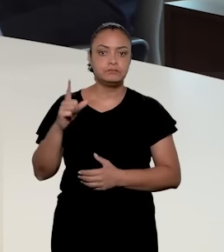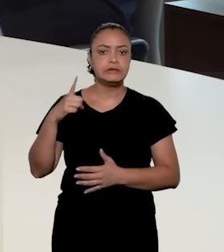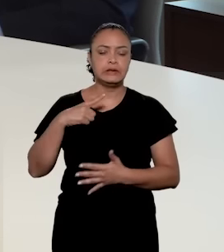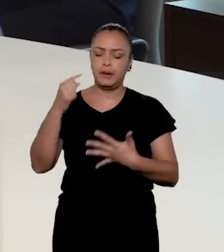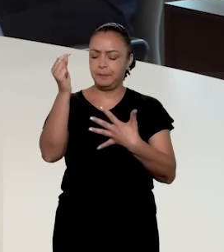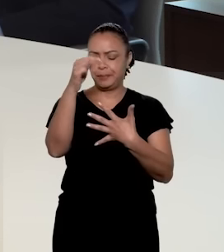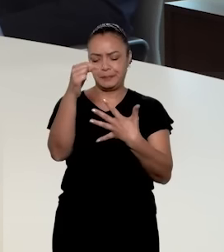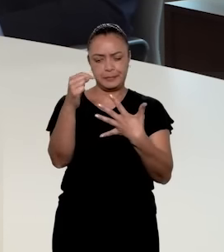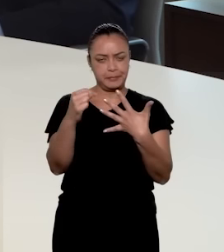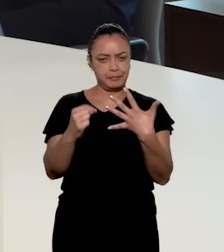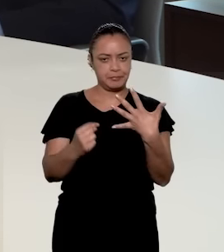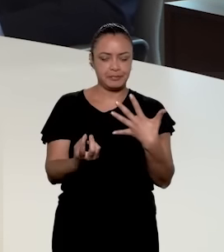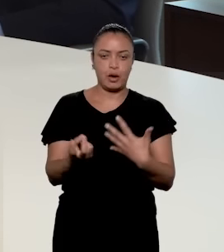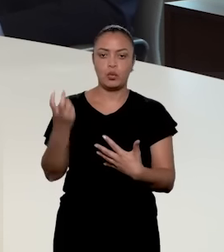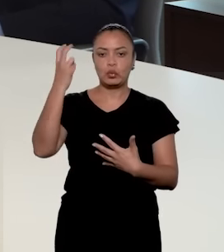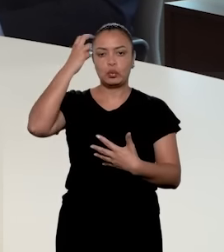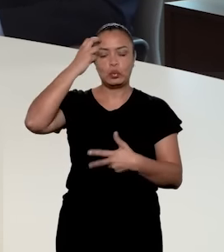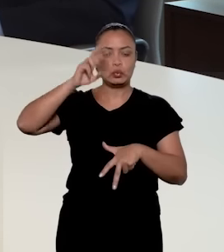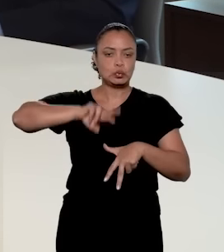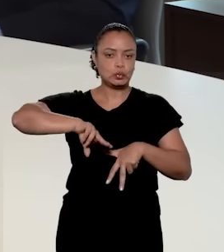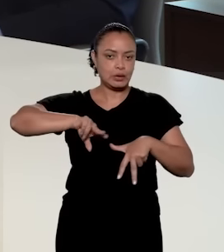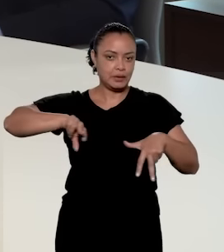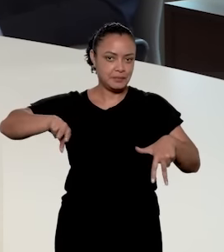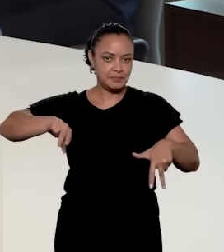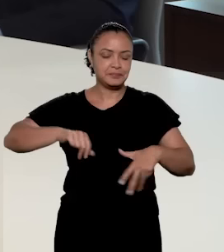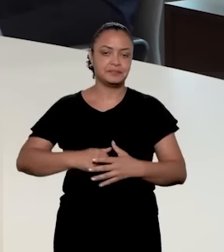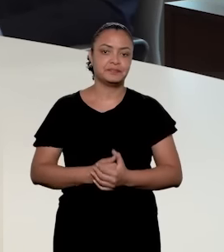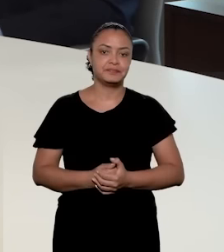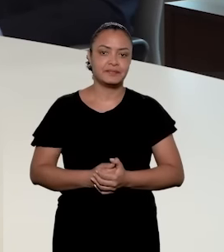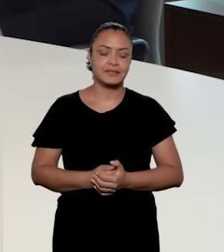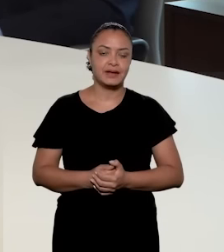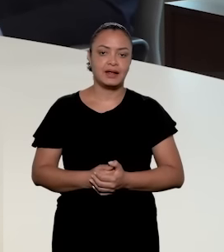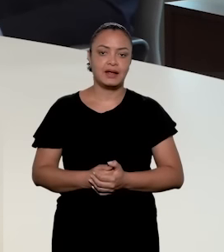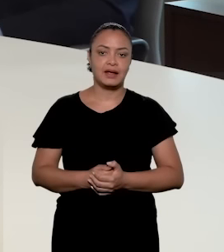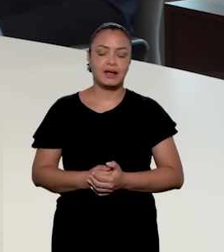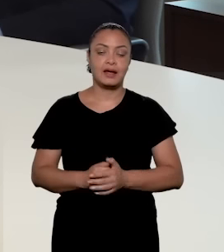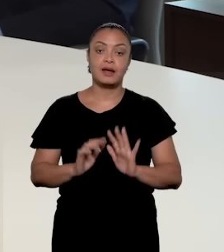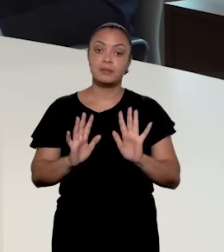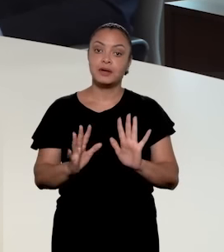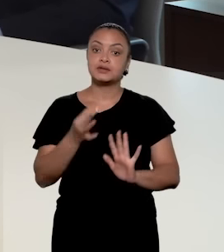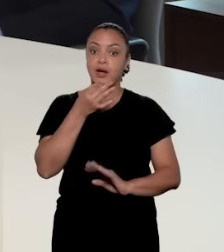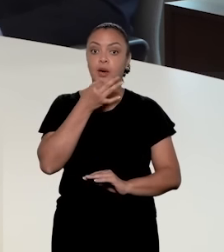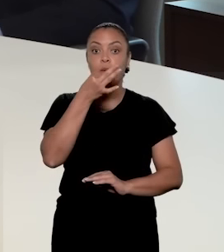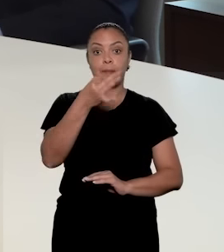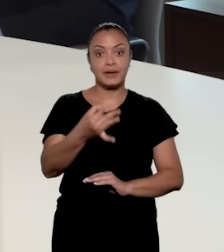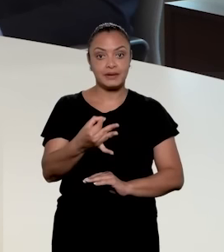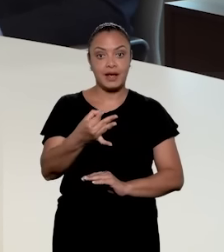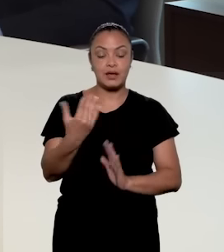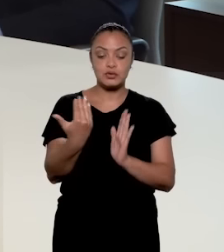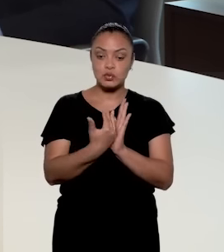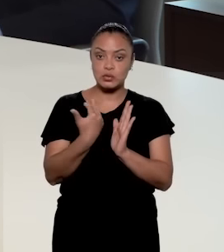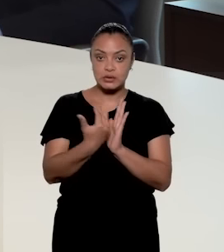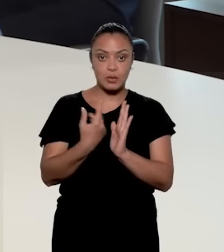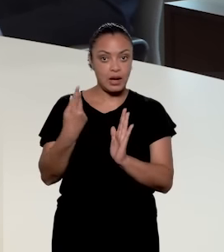O senhor tem esse arsenal multicultural, mas a gente, eu gostaria até que o senhor